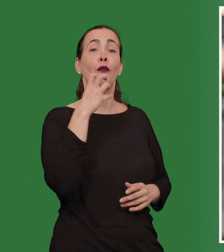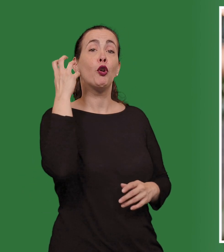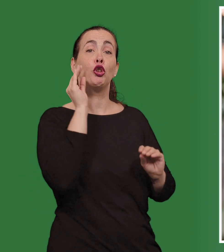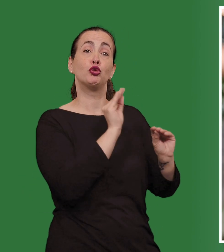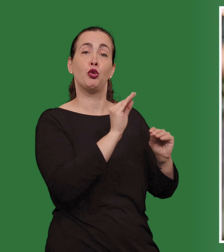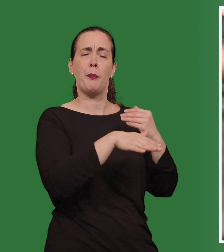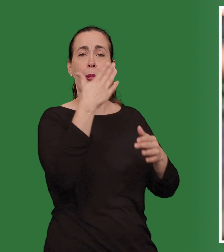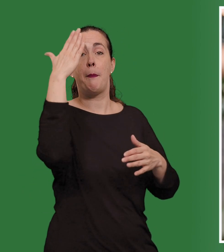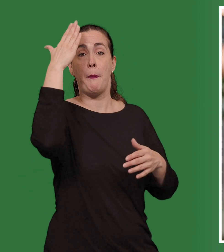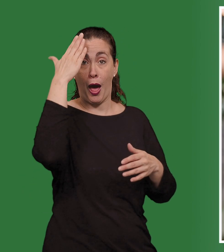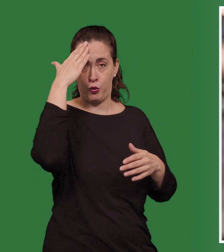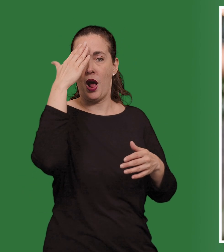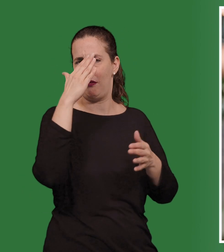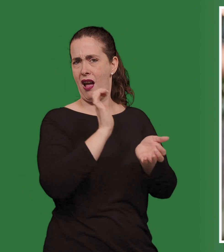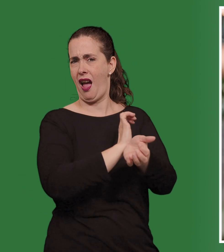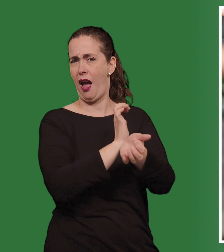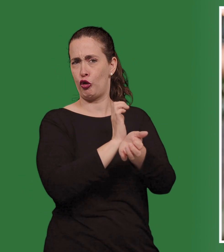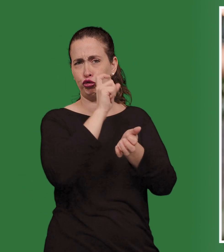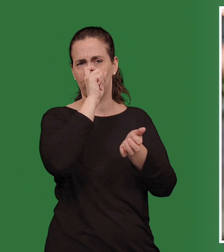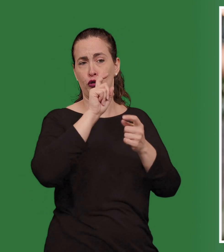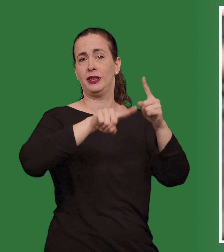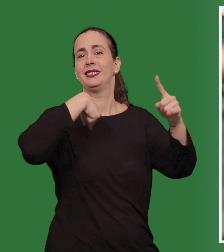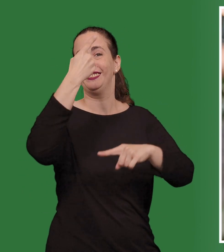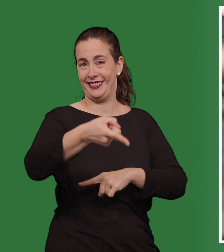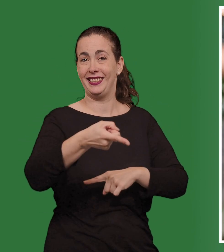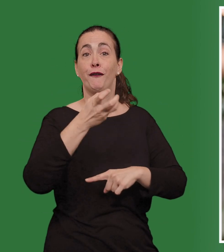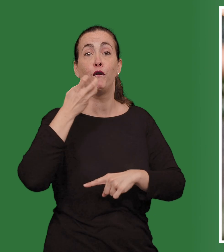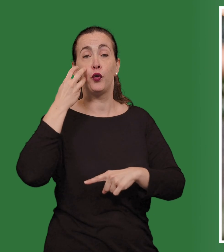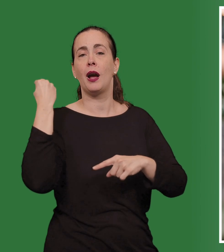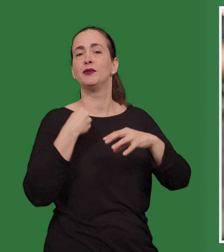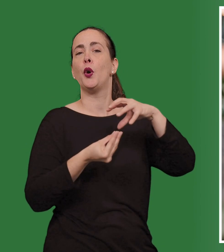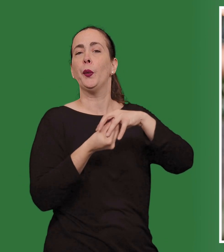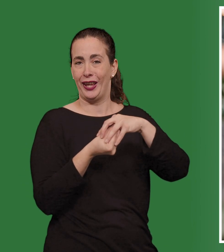El fruit, que serà madur l'agost de l'any posterior, és la gla,